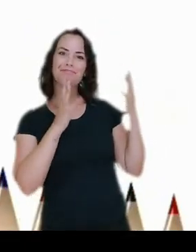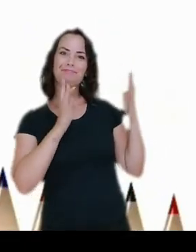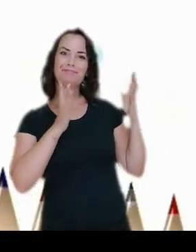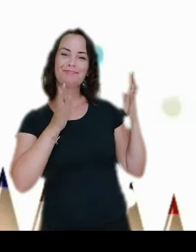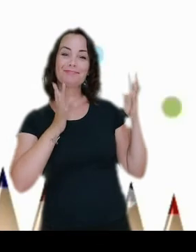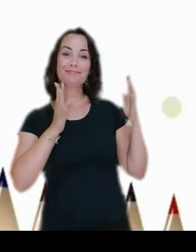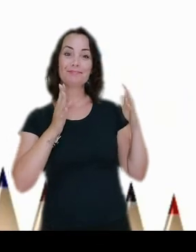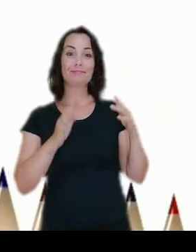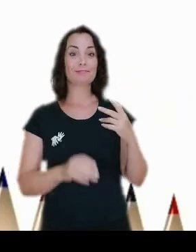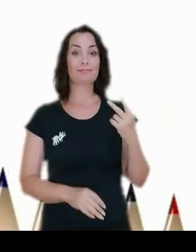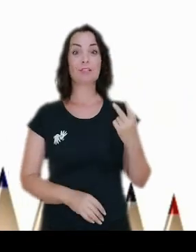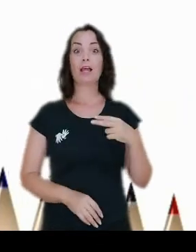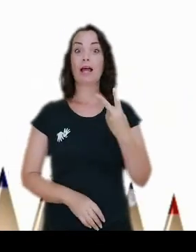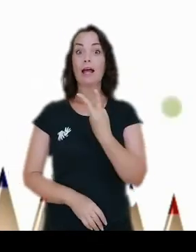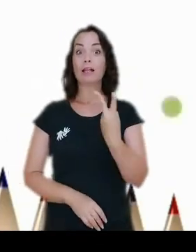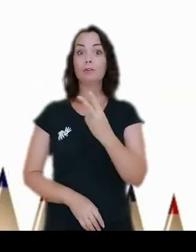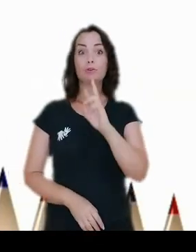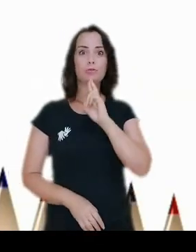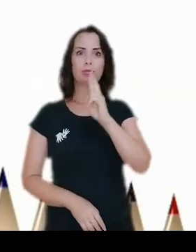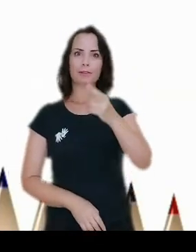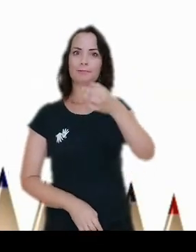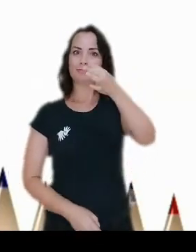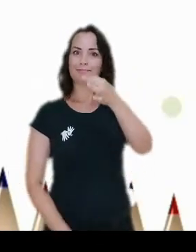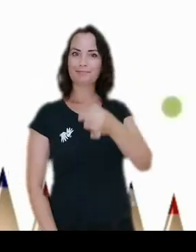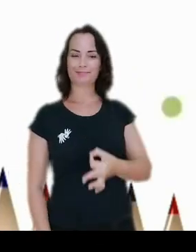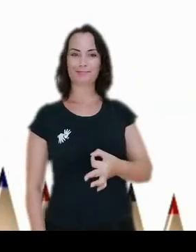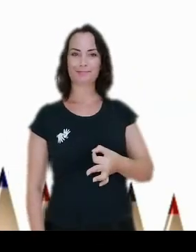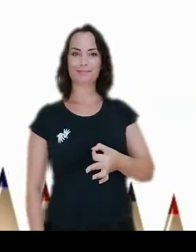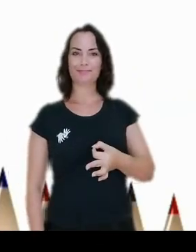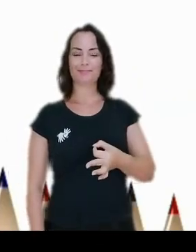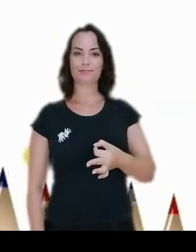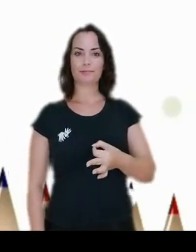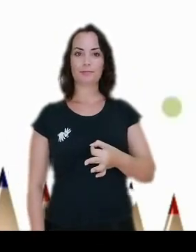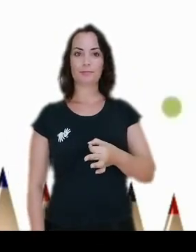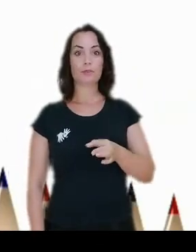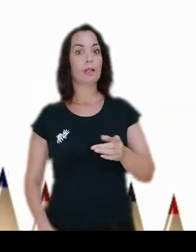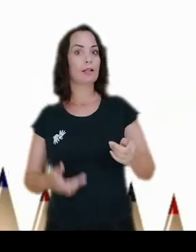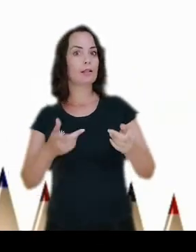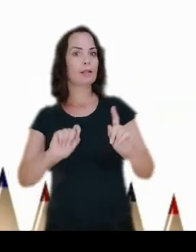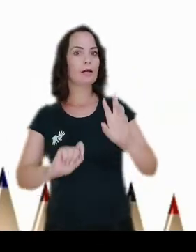As duas respostas estão corretas, vocês podem dizer o nome do seu país,